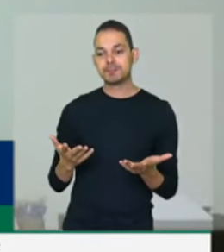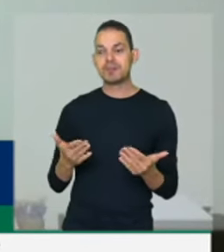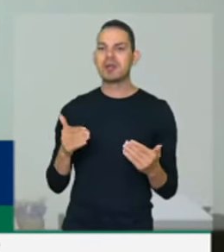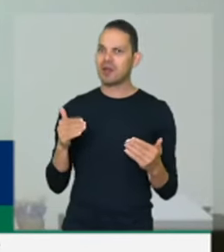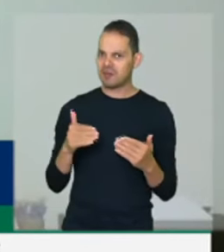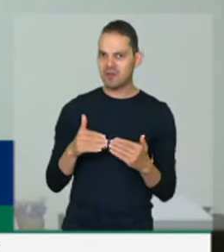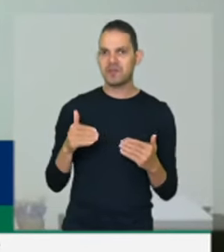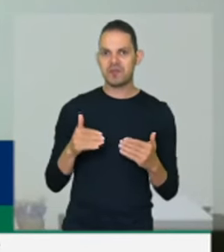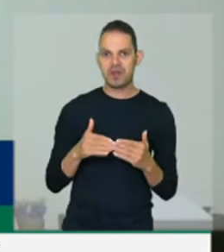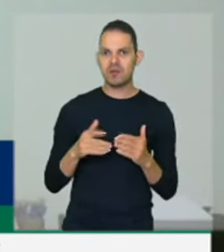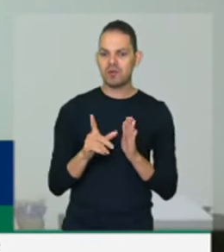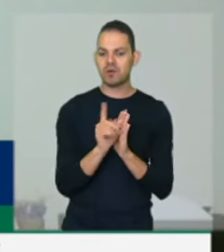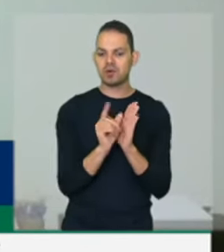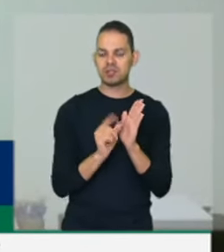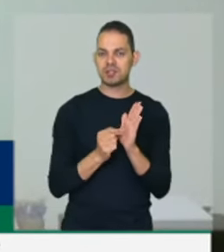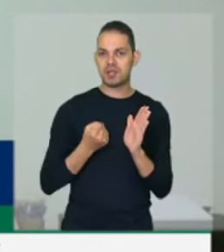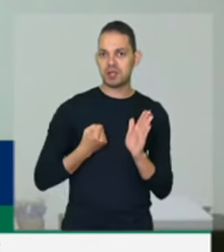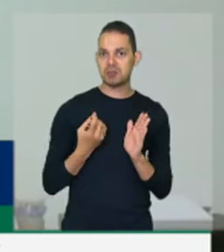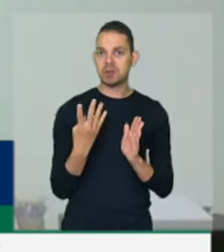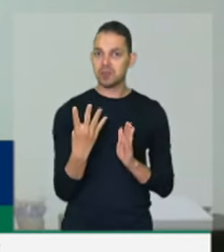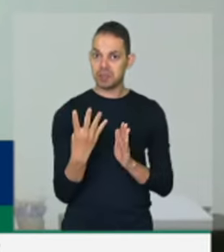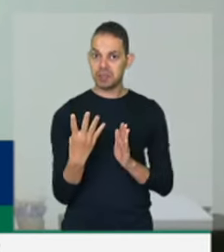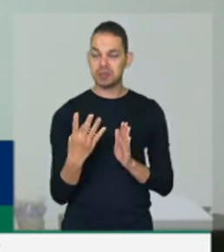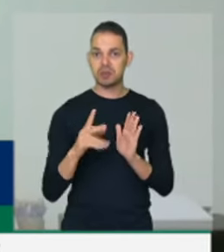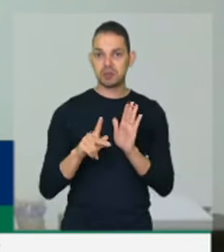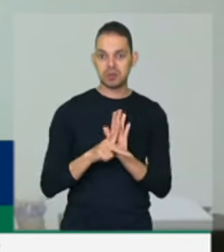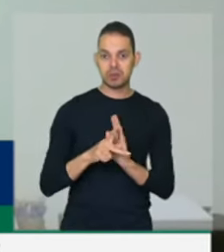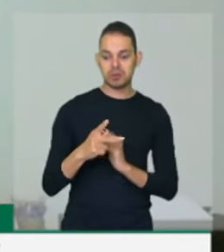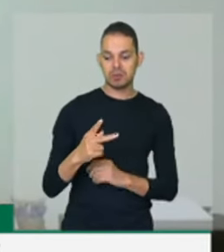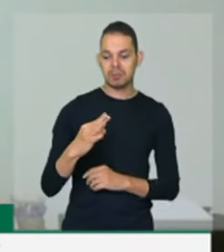É A FAVOR DO DESTAQUE NÚMERO 4, DO PT, QUE VISA JUSTAMENTE PROIBIR A VENDA DE LEITOS QUE